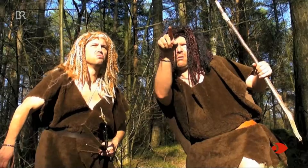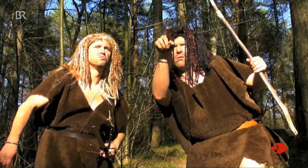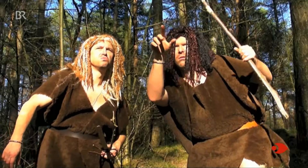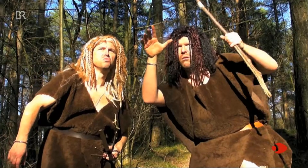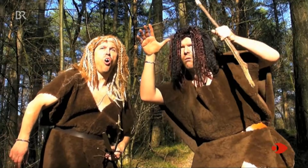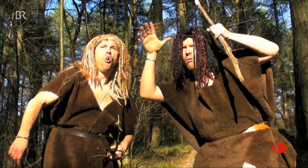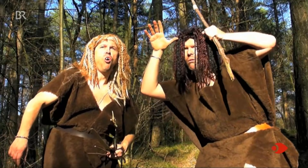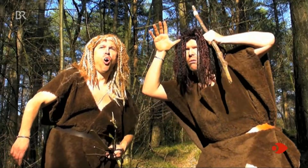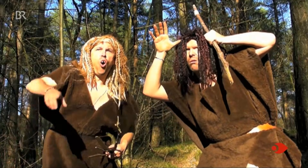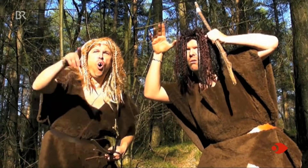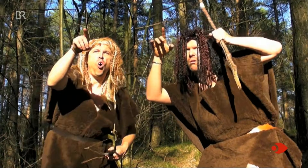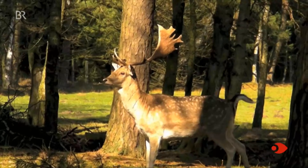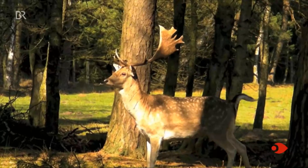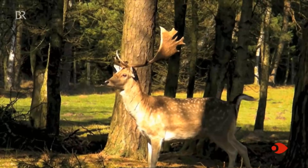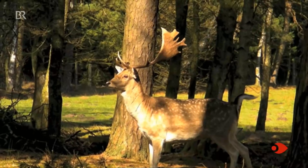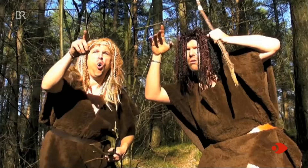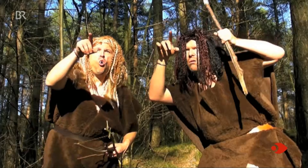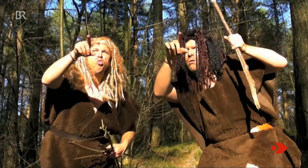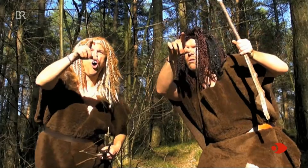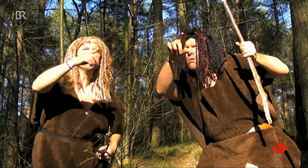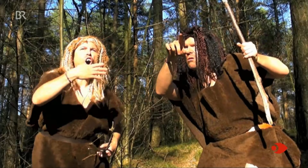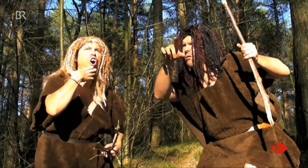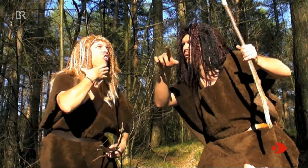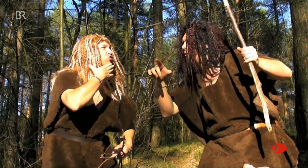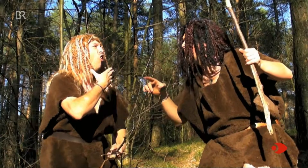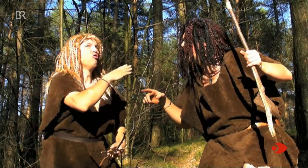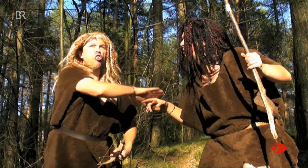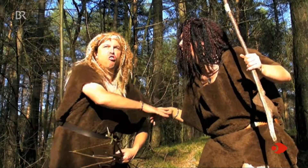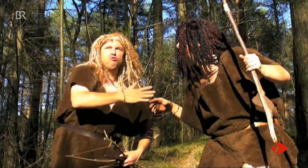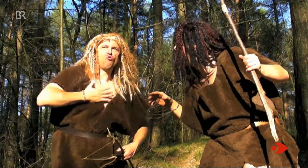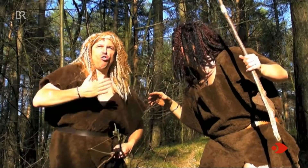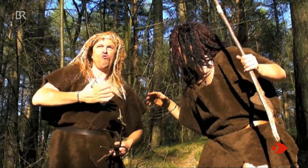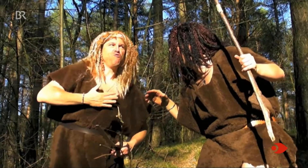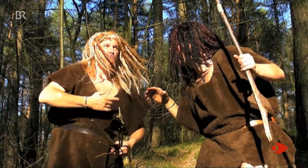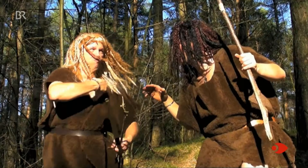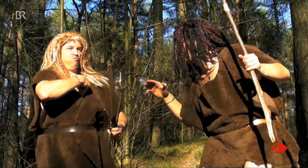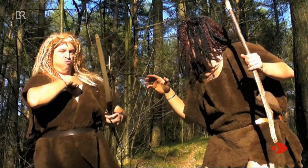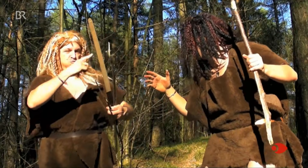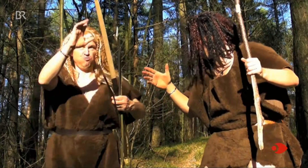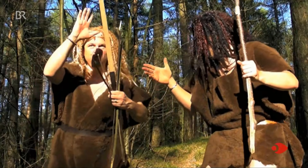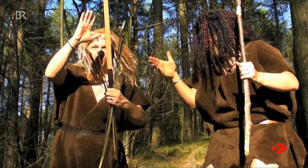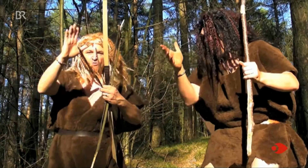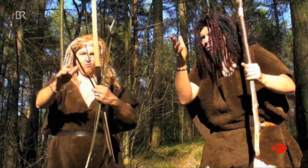Da! Jetzt sei mal ruhig. Ich werde das machen.